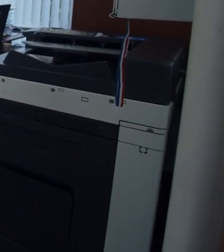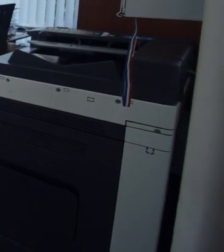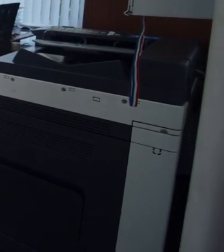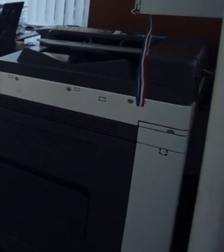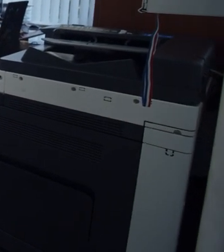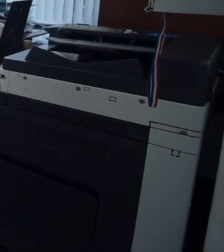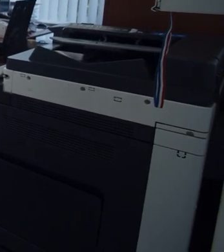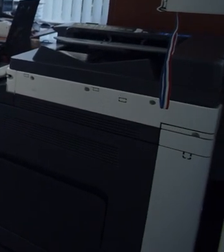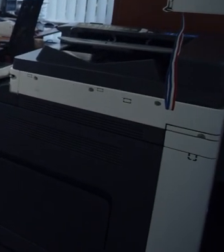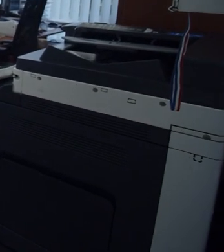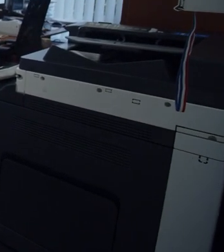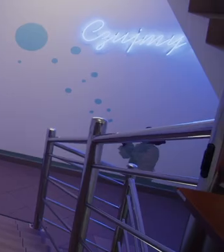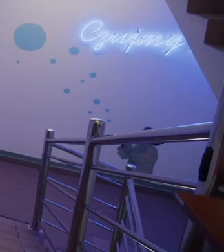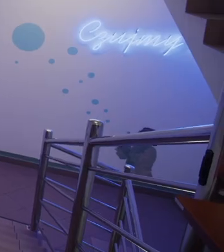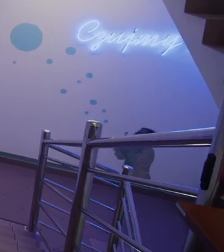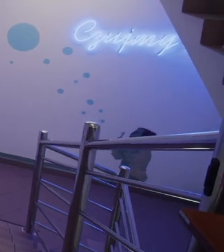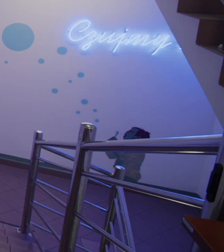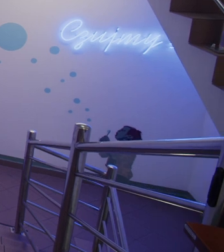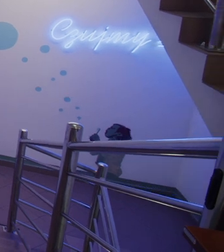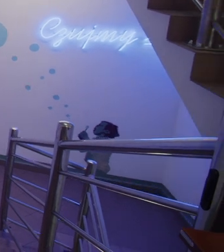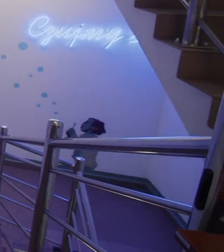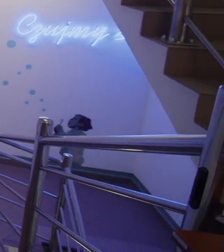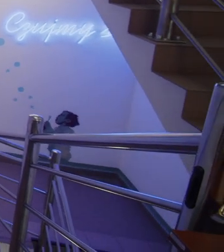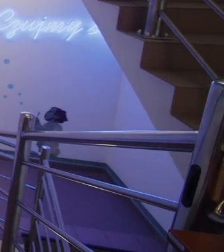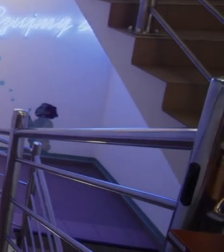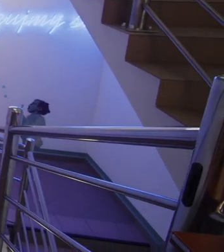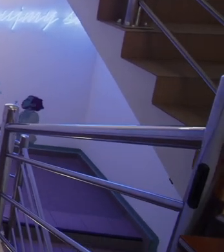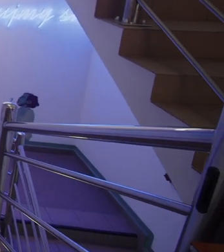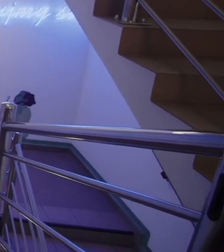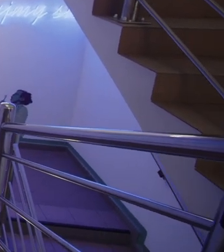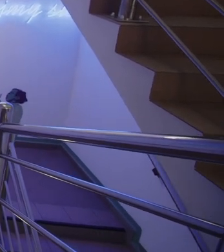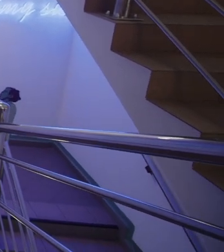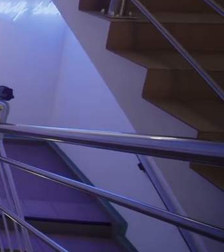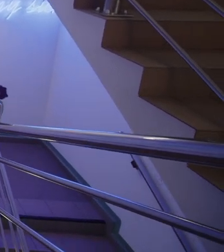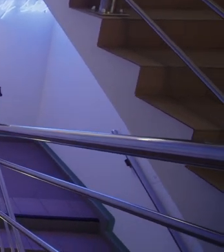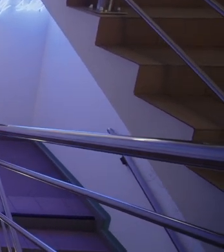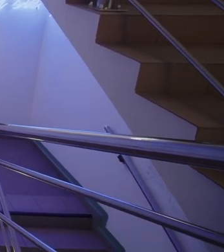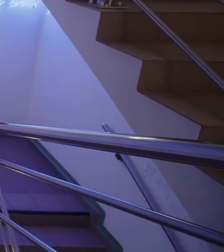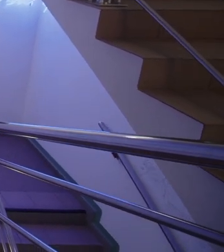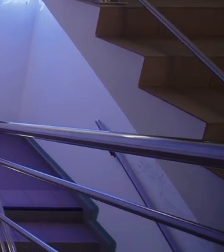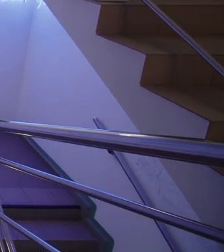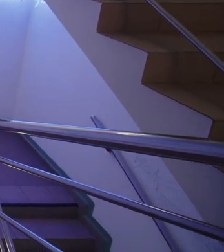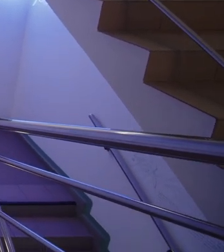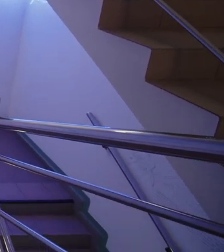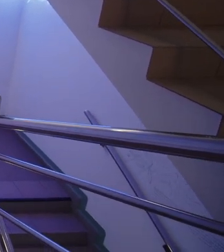po boku szafy i drukarka. Hol. Klatka schodowa. Schody mają poręcze. Po zewnętrznej stronie poręcz jest ciągła.